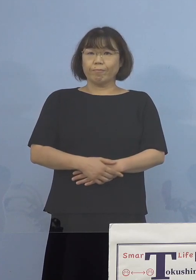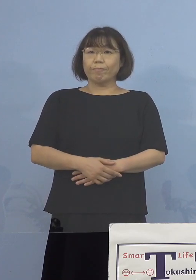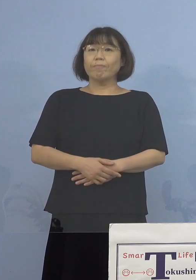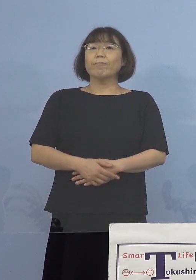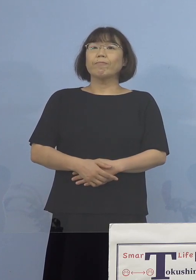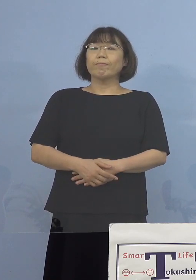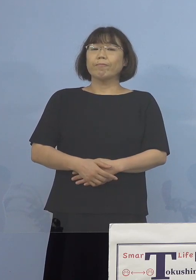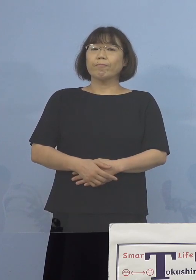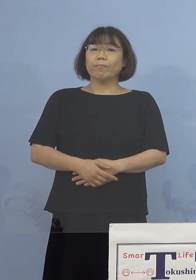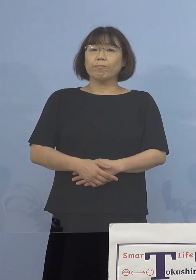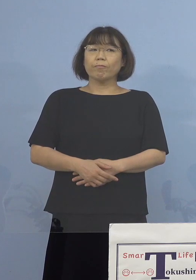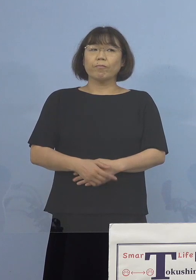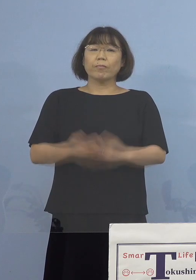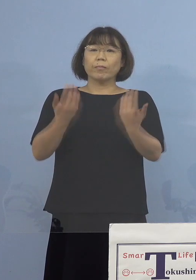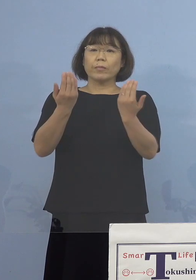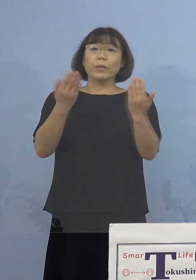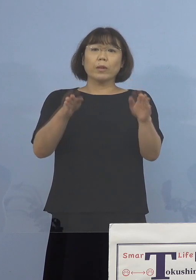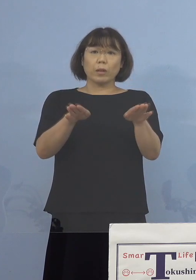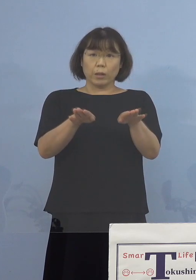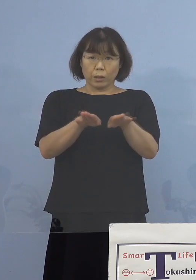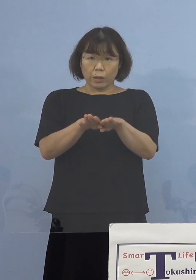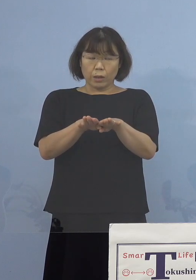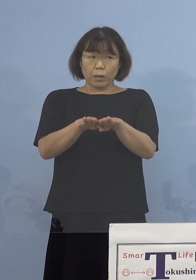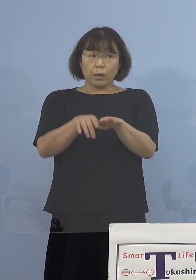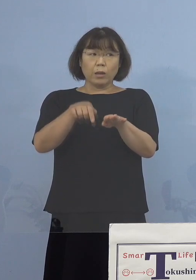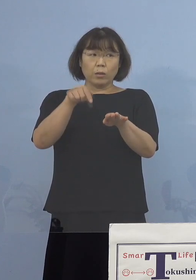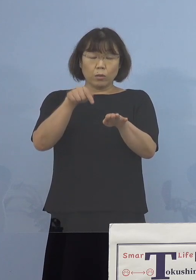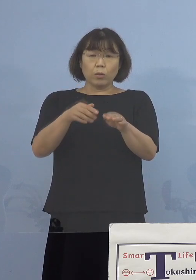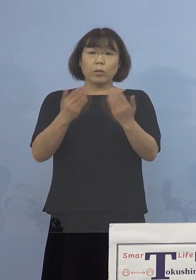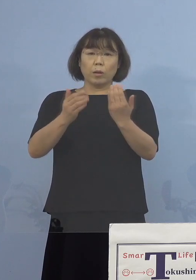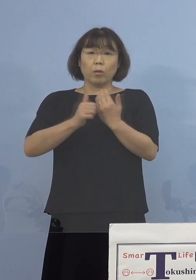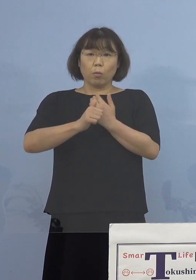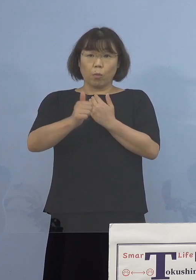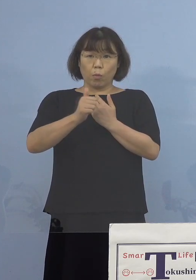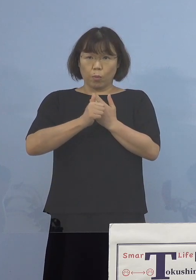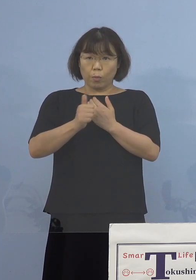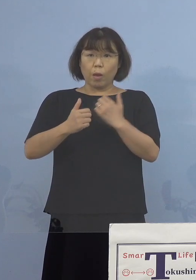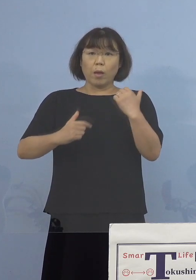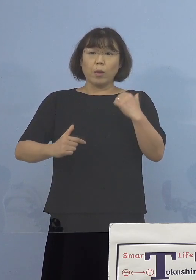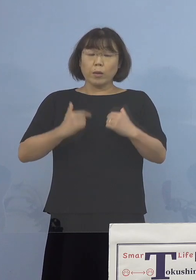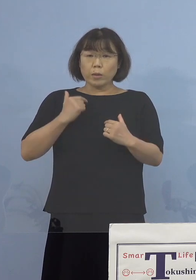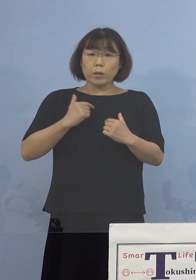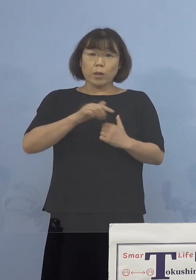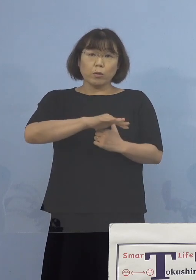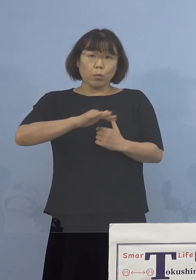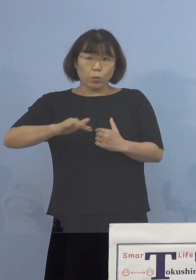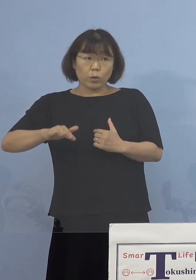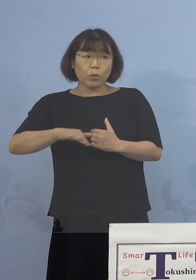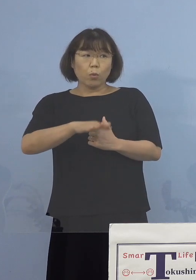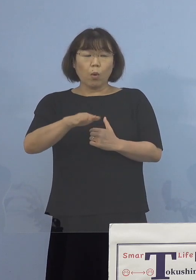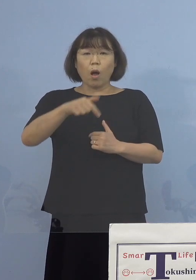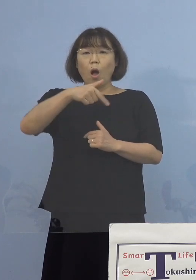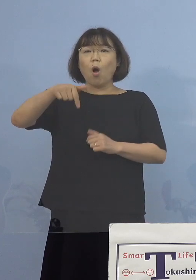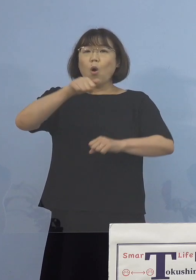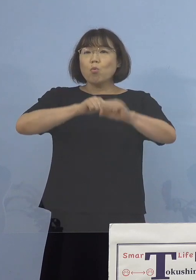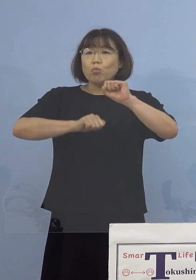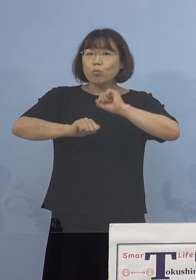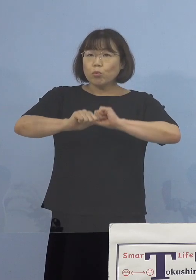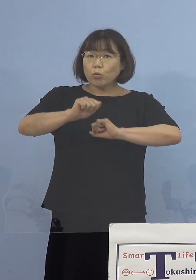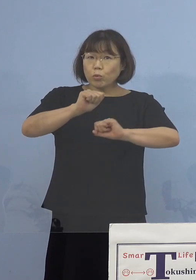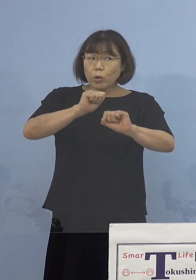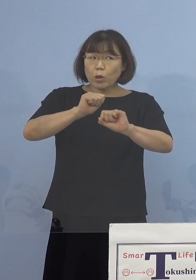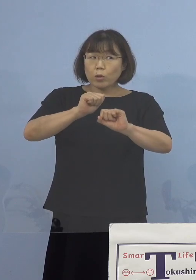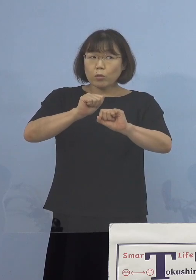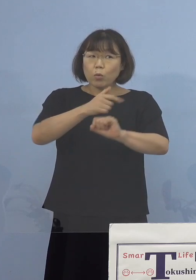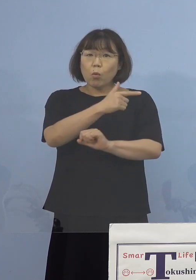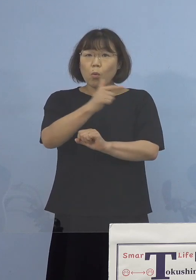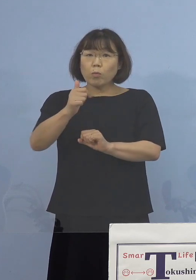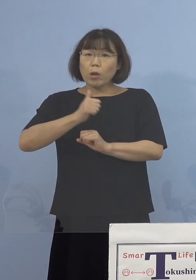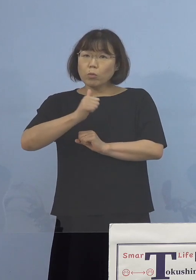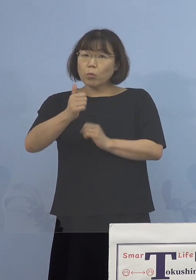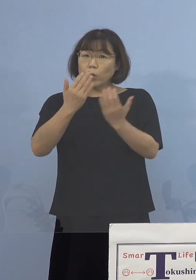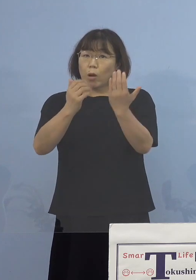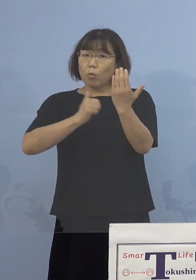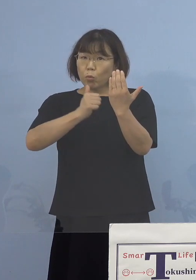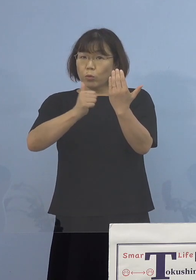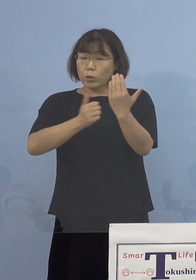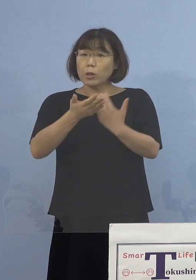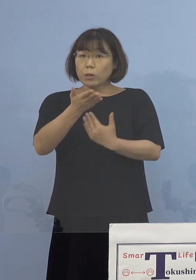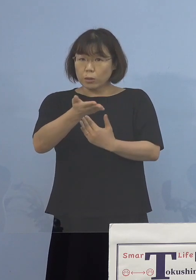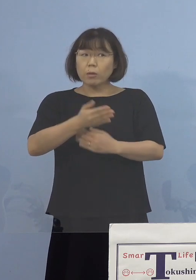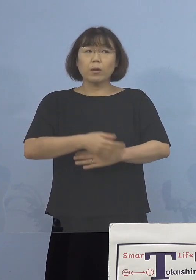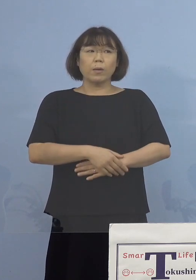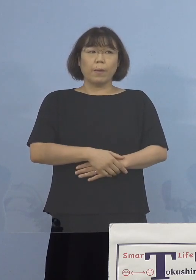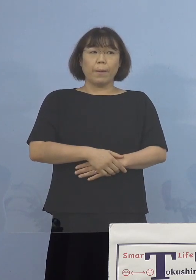休校となった学校に通う生徒さん、児童さんは 部活動などで行かれてたんでしょうか